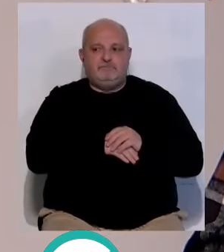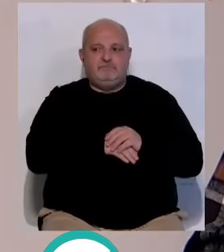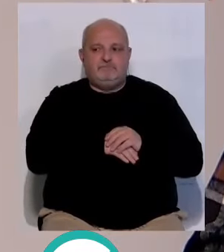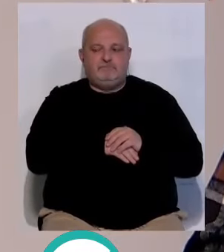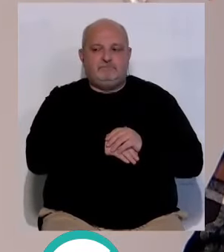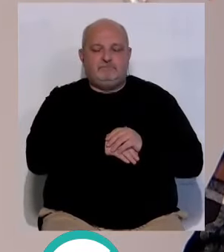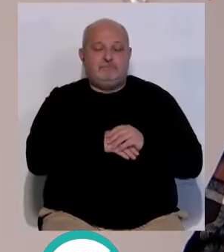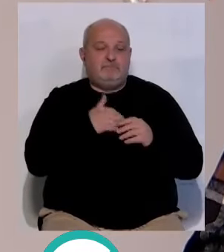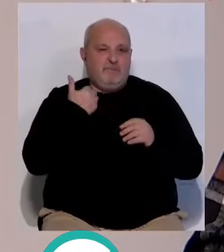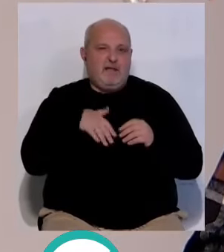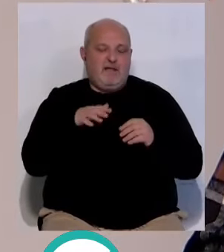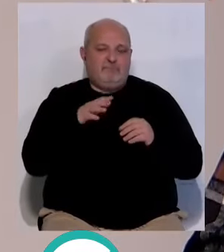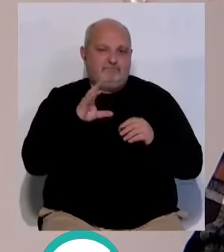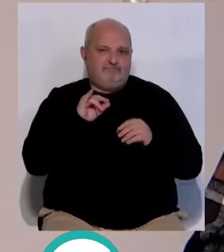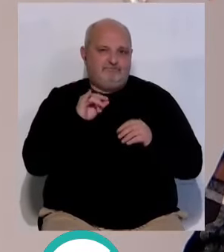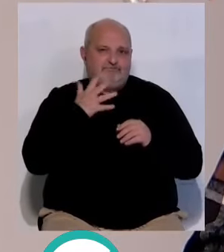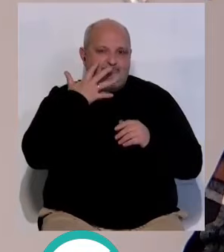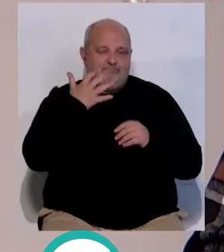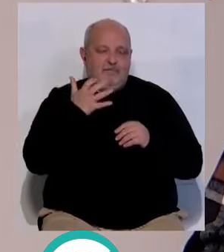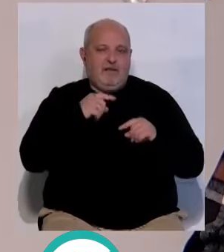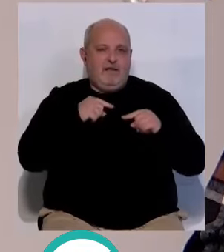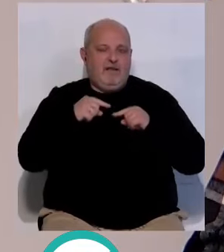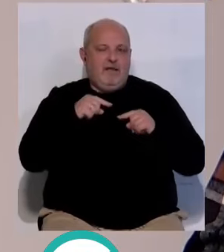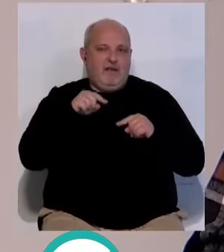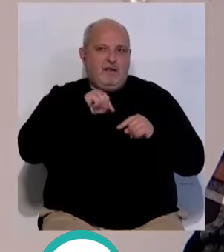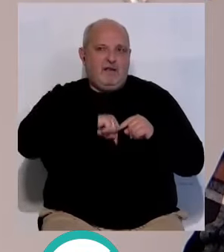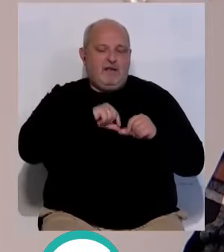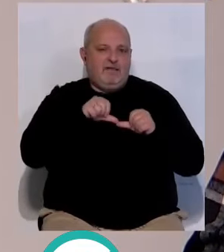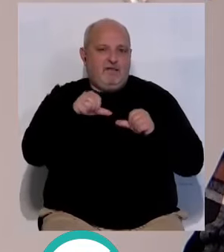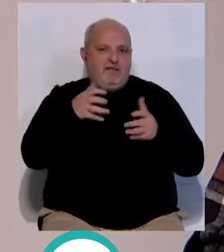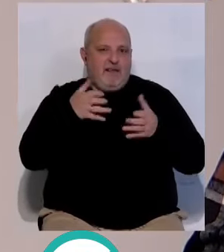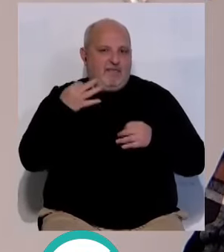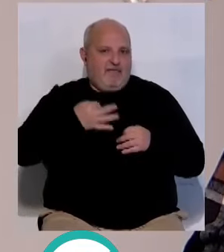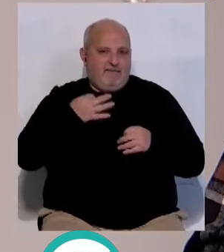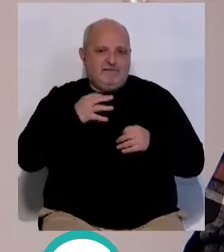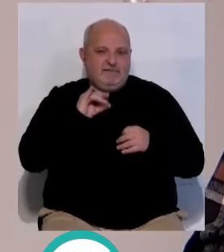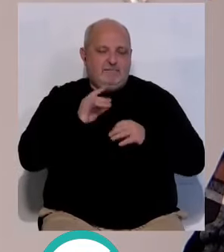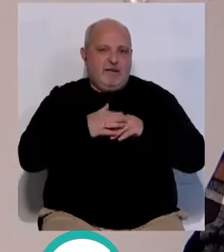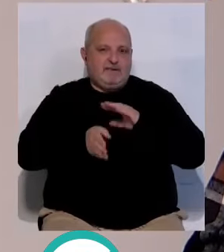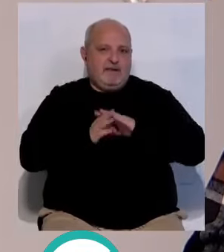que ya sí que sí Sergio tiene que ganar Sí o sí para para seguir en el banquillo en la realidad